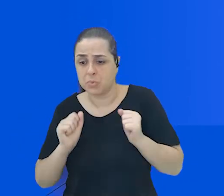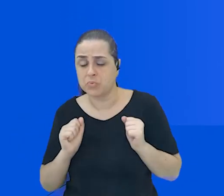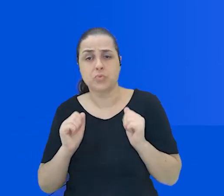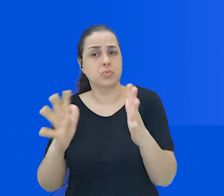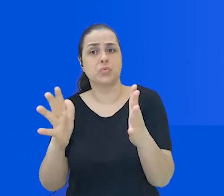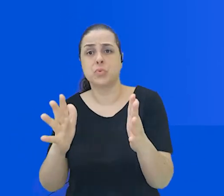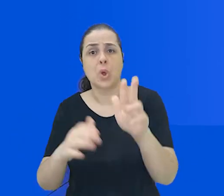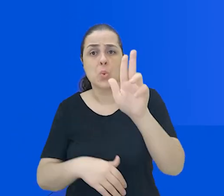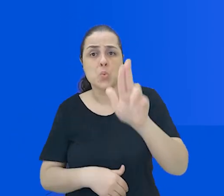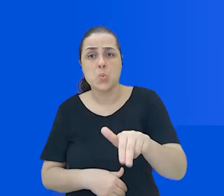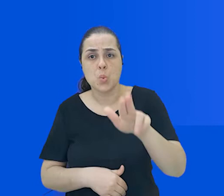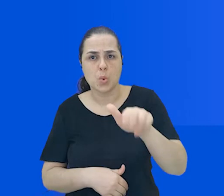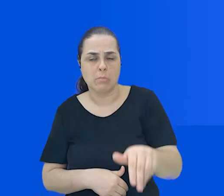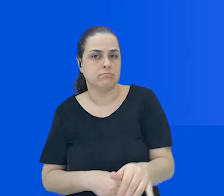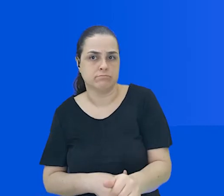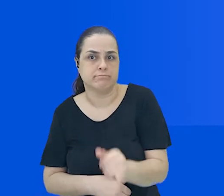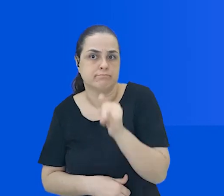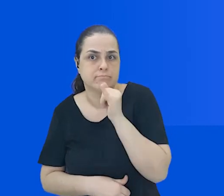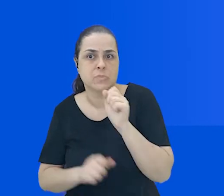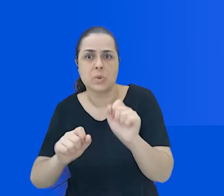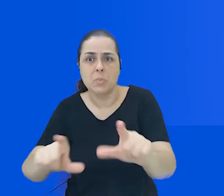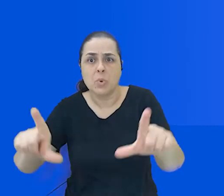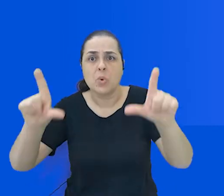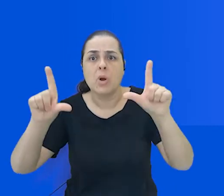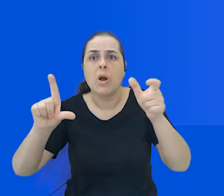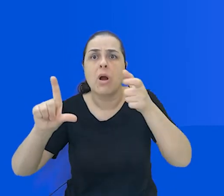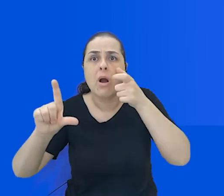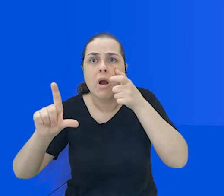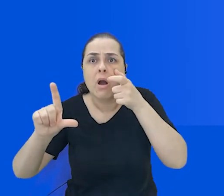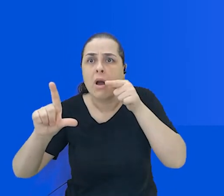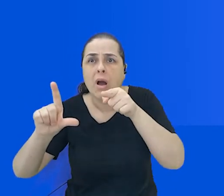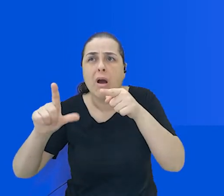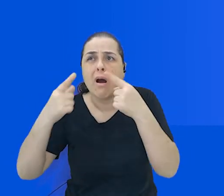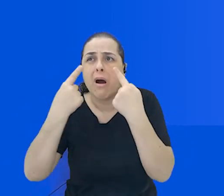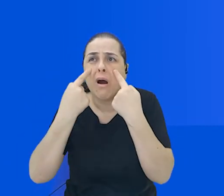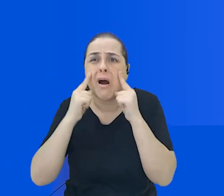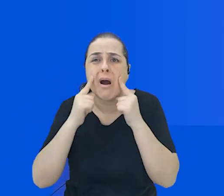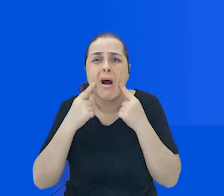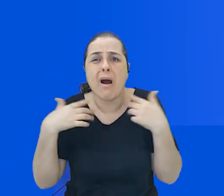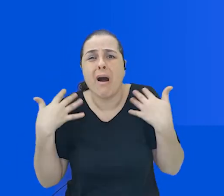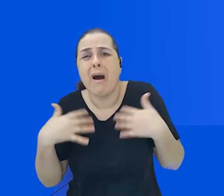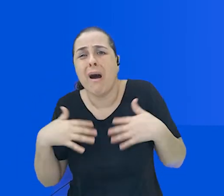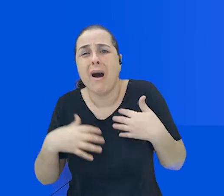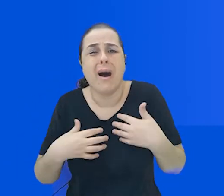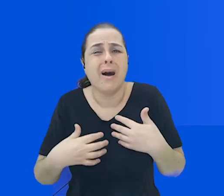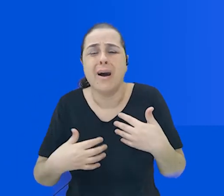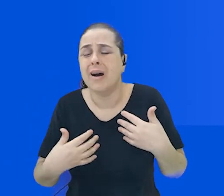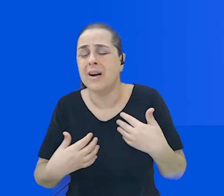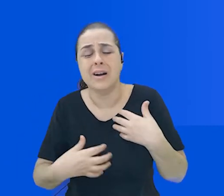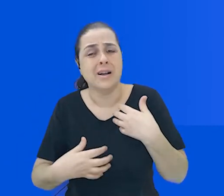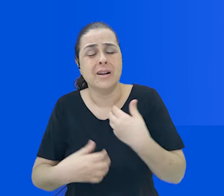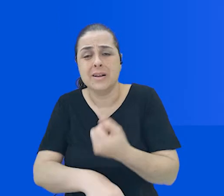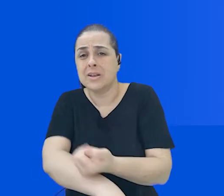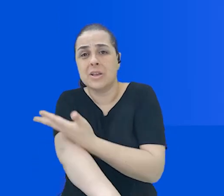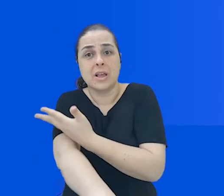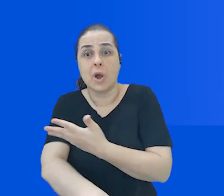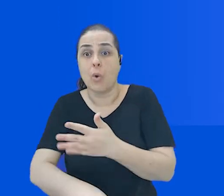Às vezes, num quadro, a gente olha um quadro, desata a chorar. A gente olha uma cena de um filme e, meu Deus, dando vontade de pular de gritar.